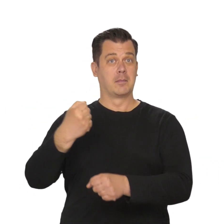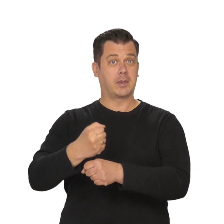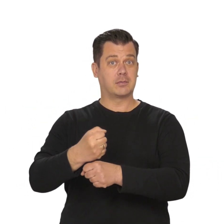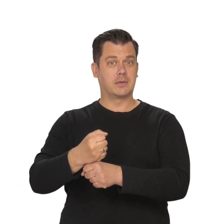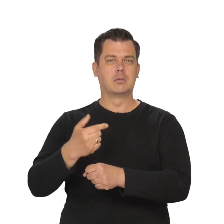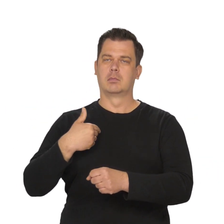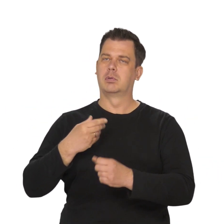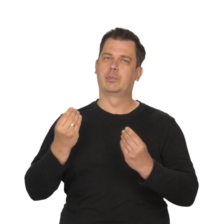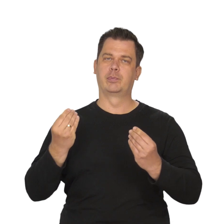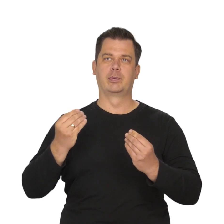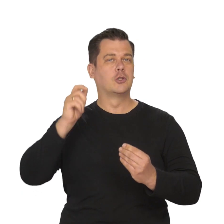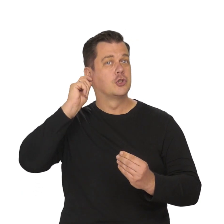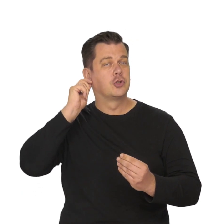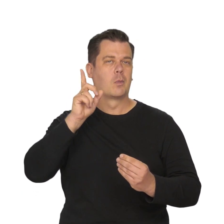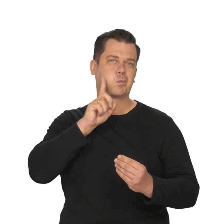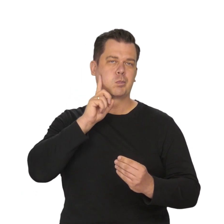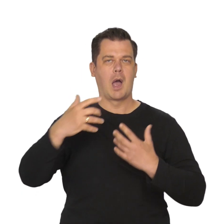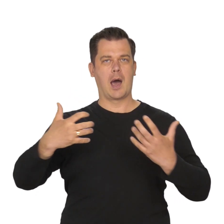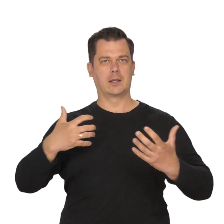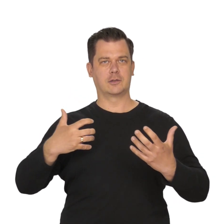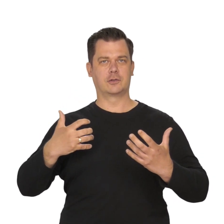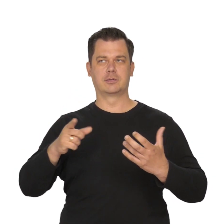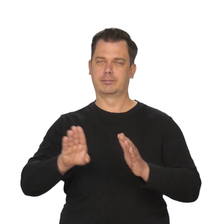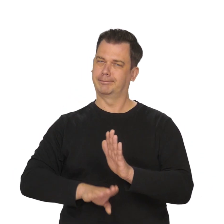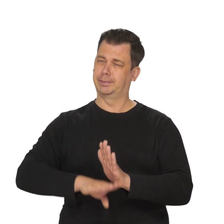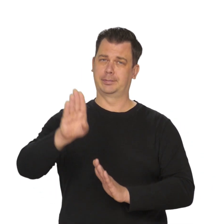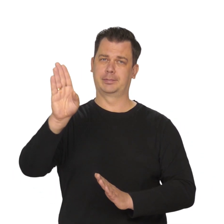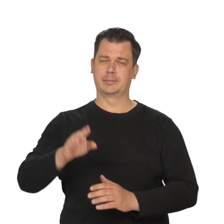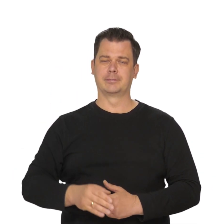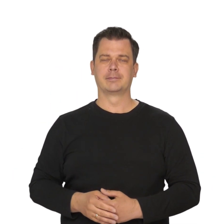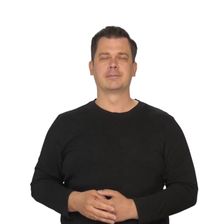z którego pracowni wyszło wiele uznanych artystek i artystów.